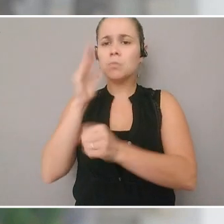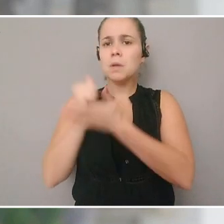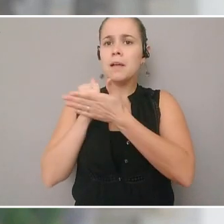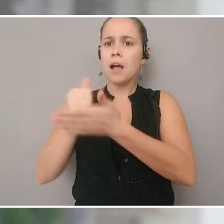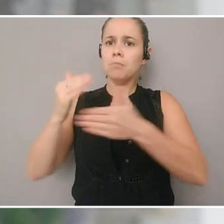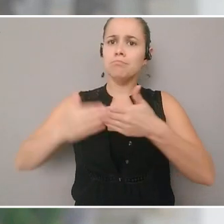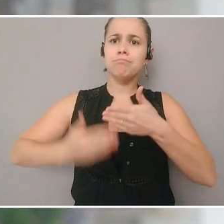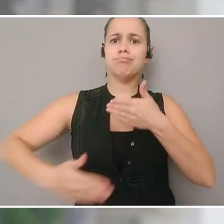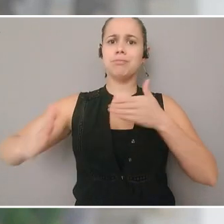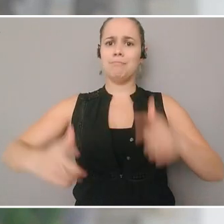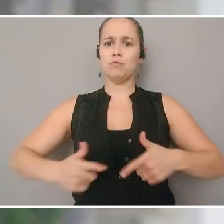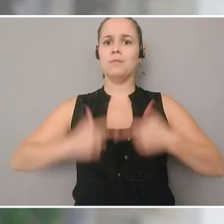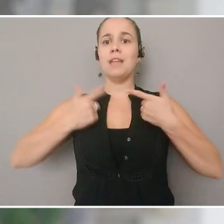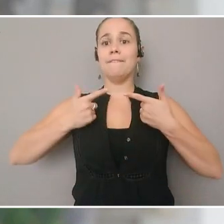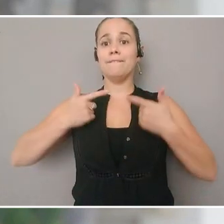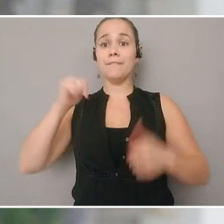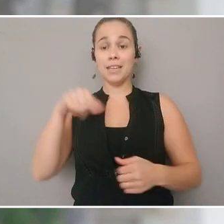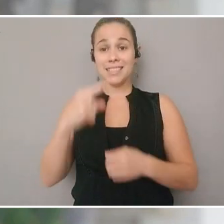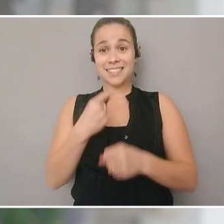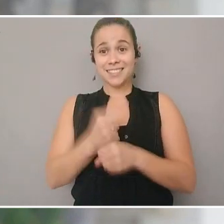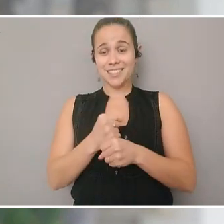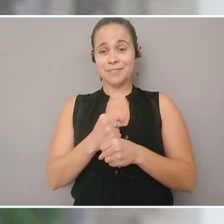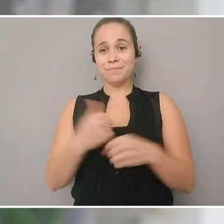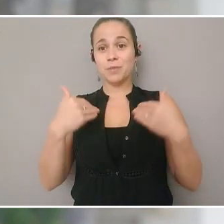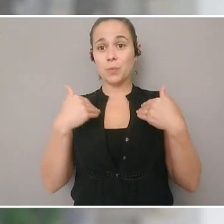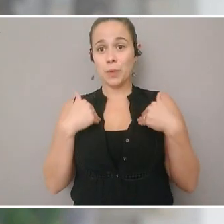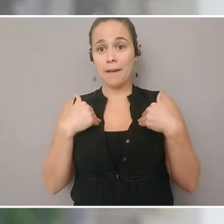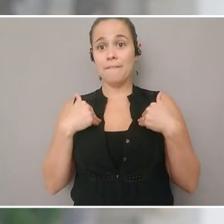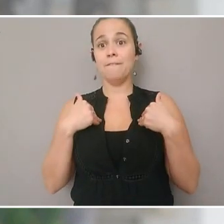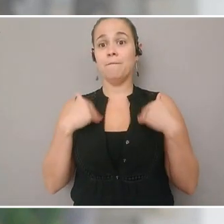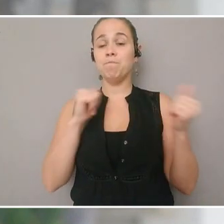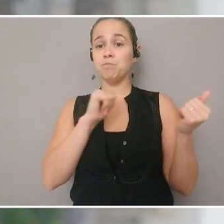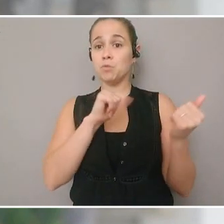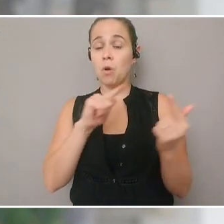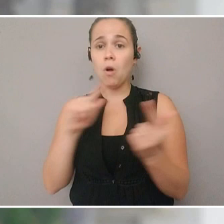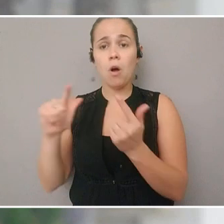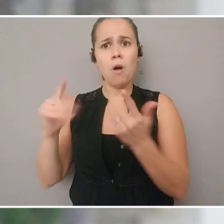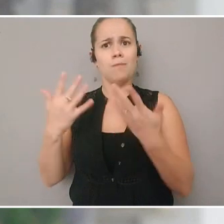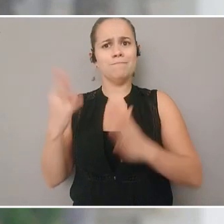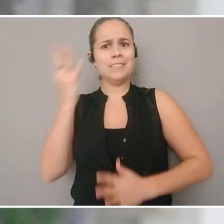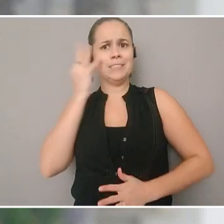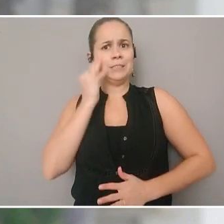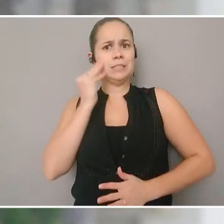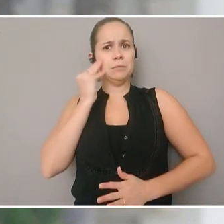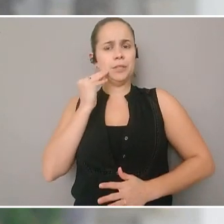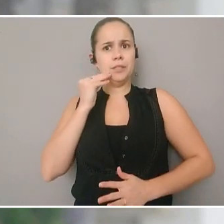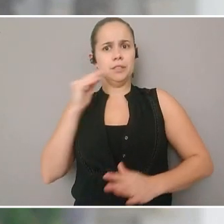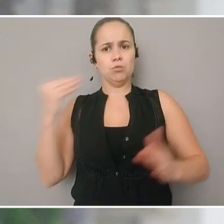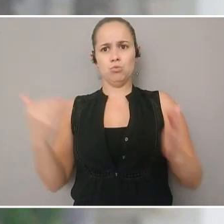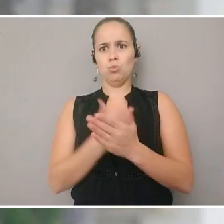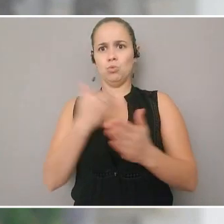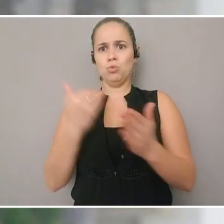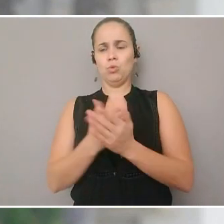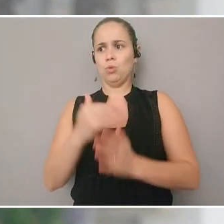Este año todos hemos experimentado